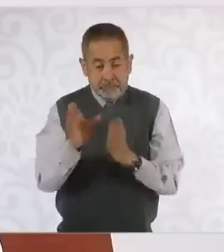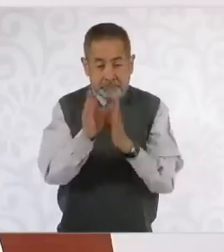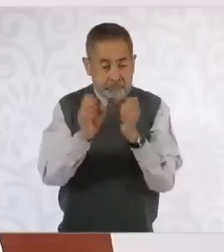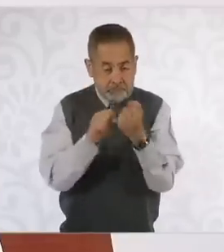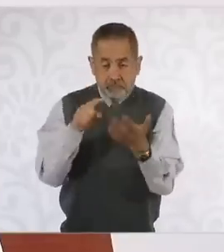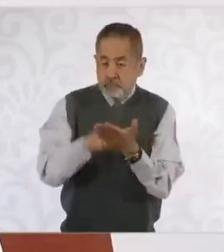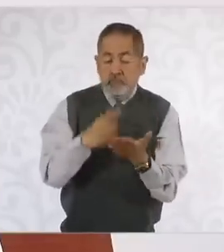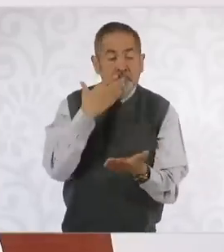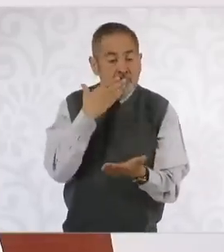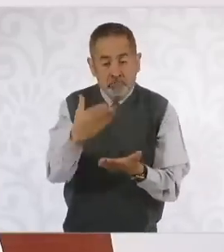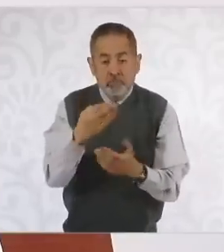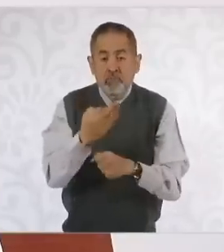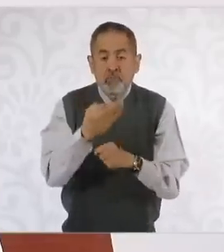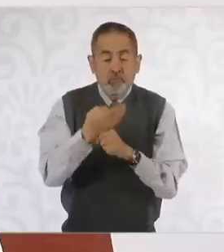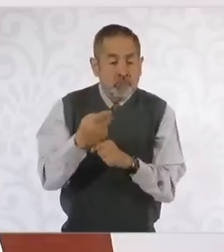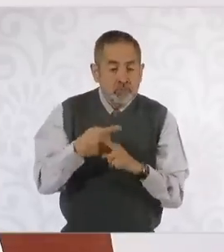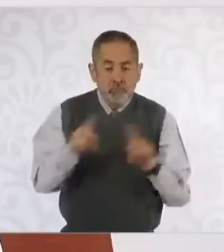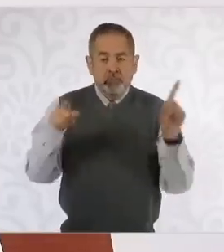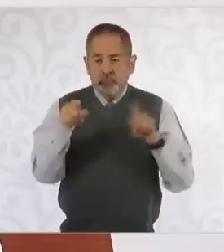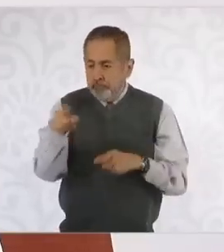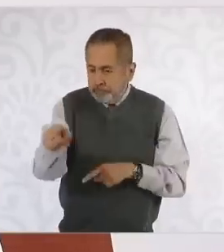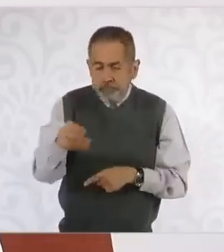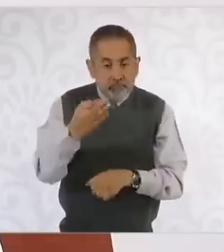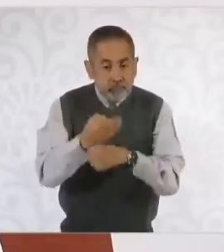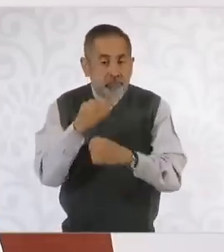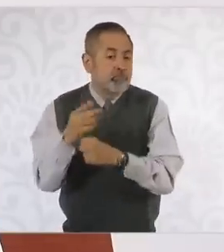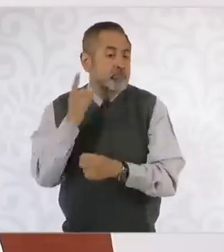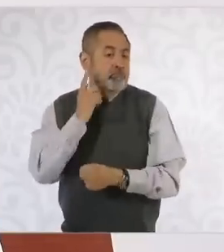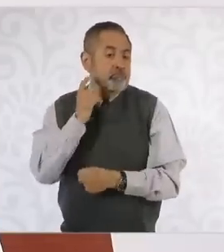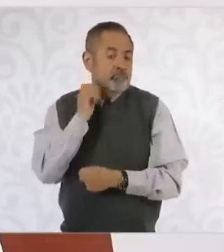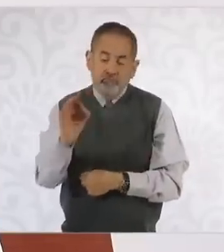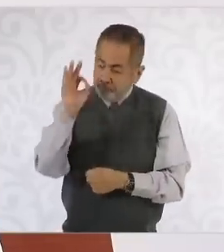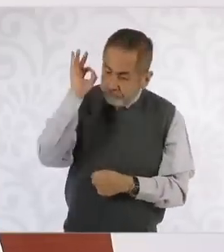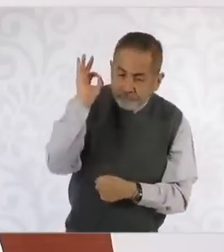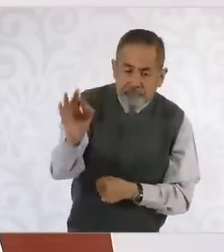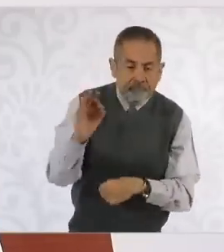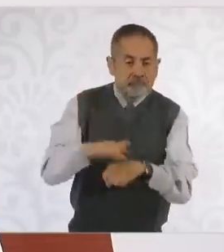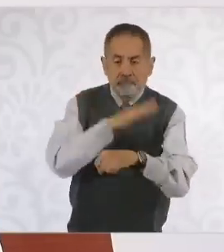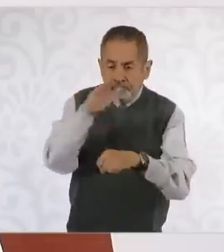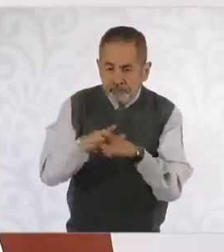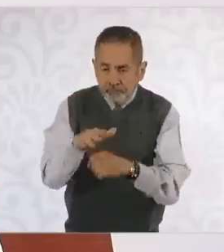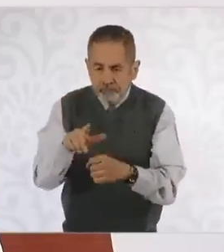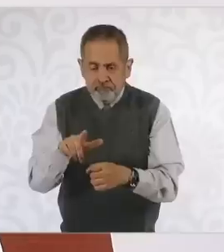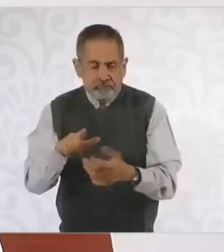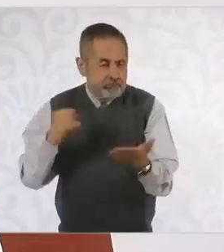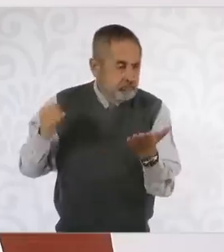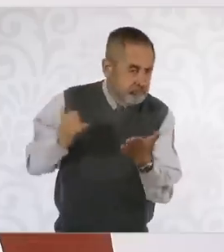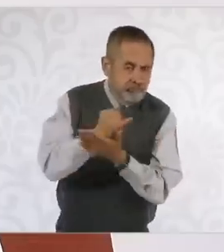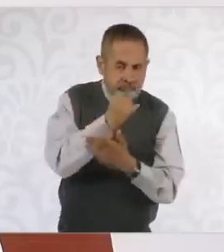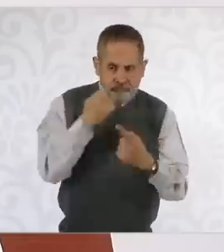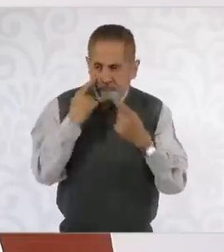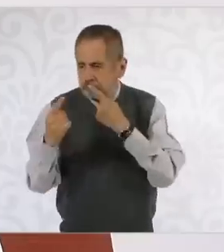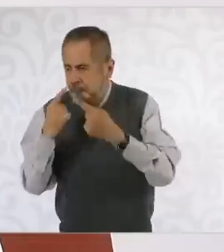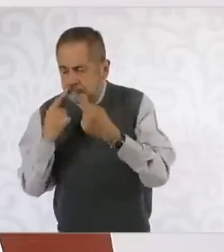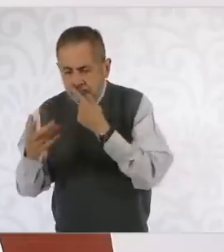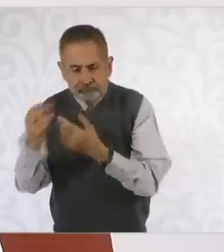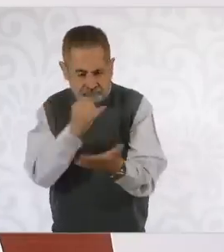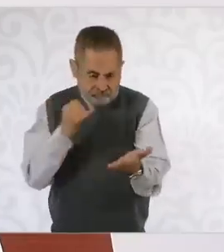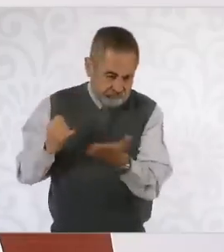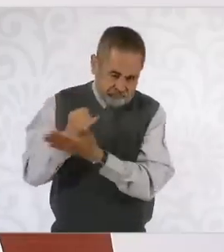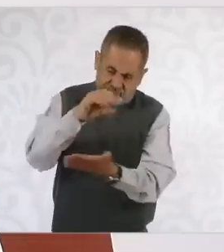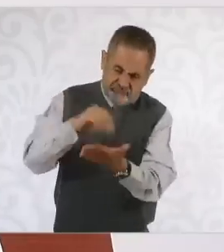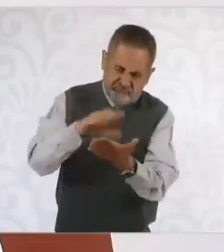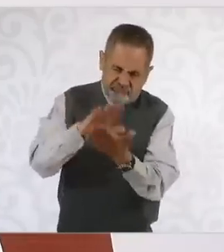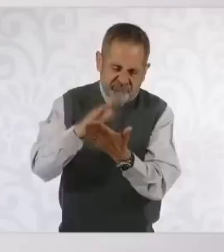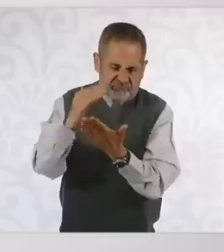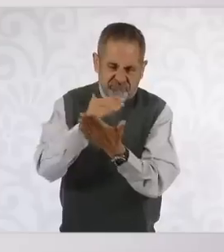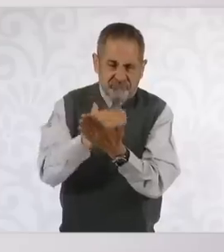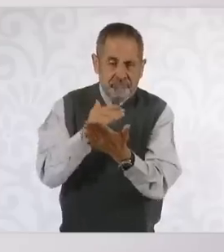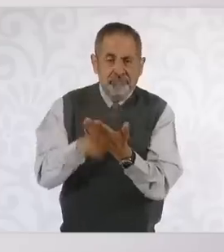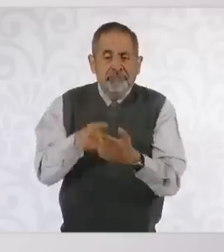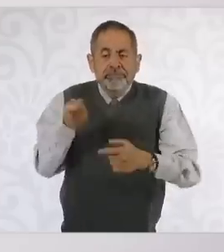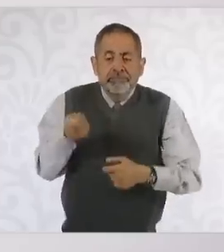un Constituyente son el Constituyente les dije ayer del 2024 eh Porque está